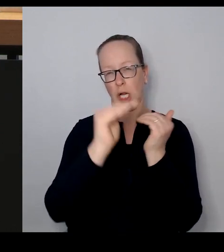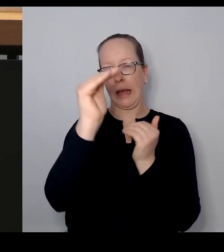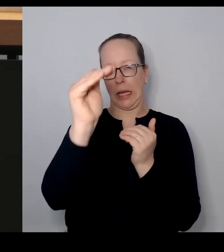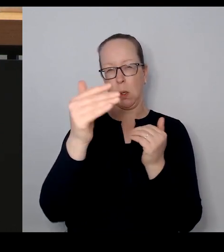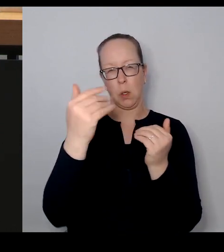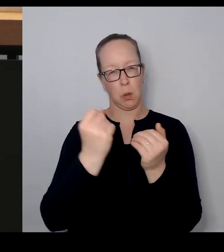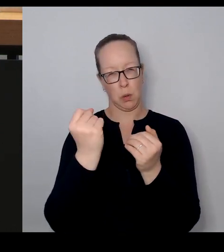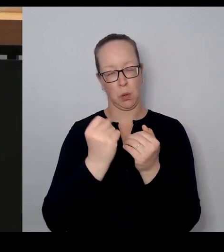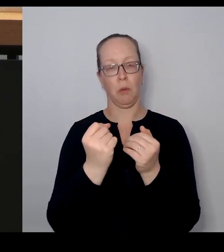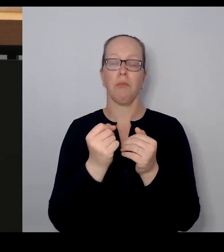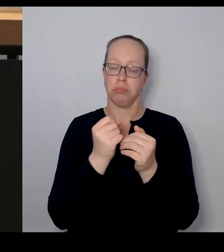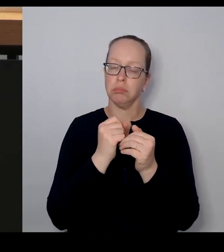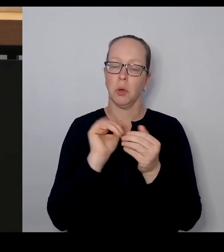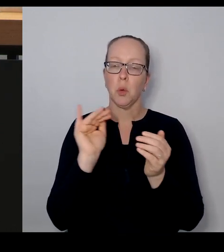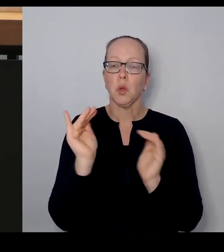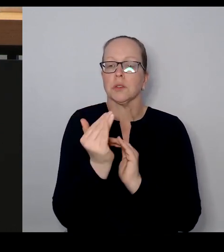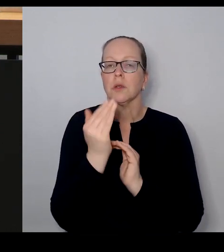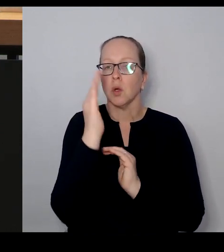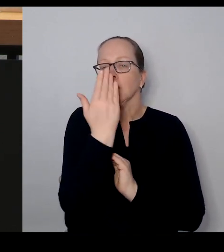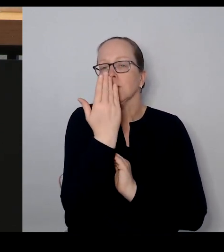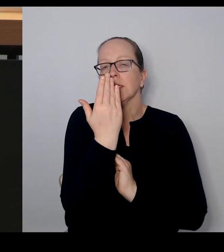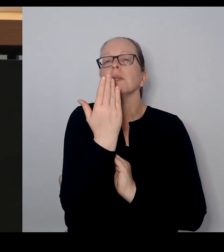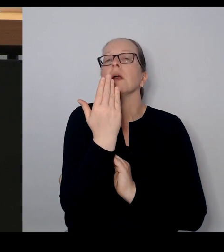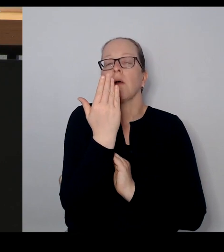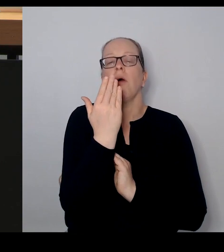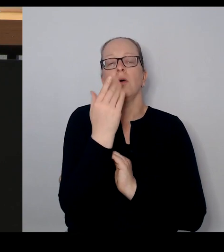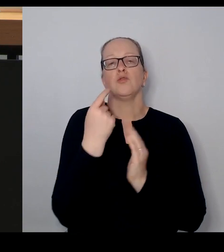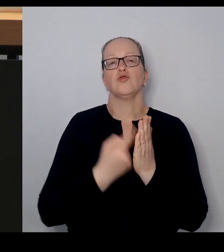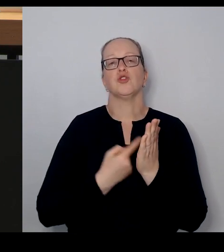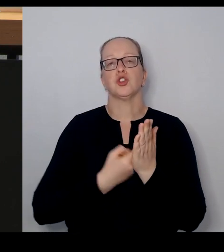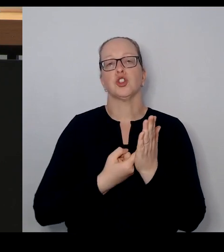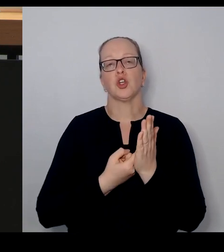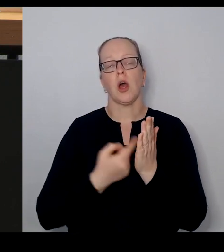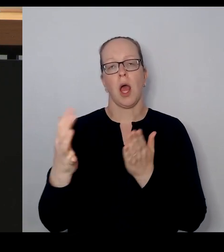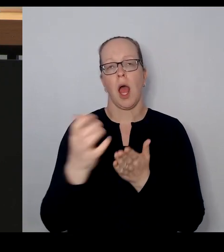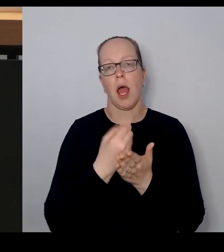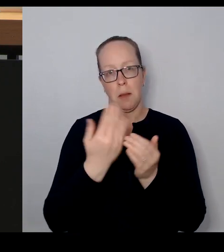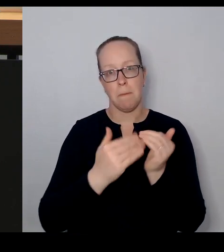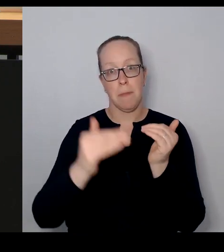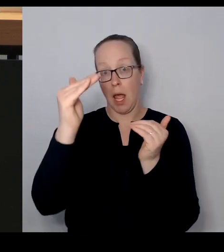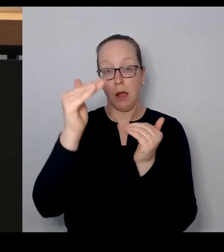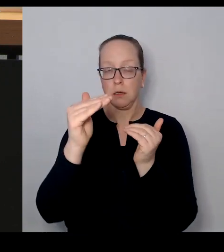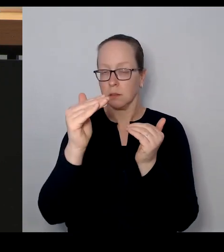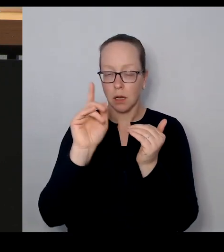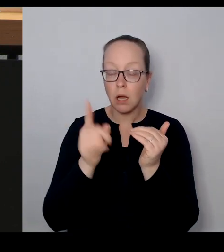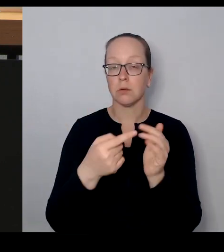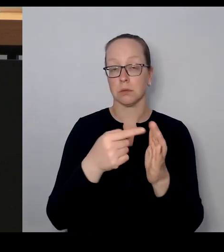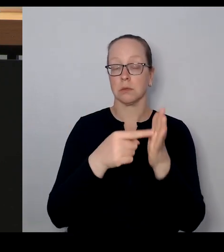auch deutlich gemacht, dass in einer Stadt wie Berlin auch viele Menschen auch weiter nach Corona und durch den Ukrainekrieg von staatlichen auf